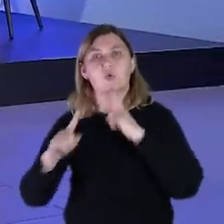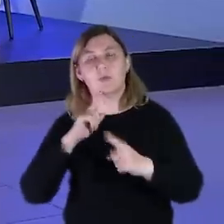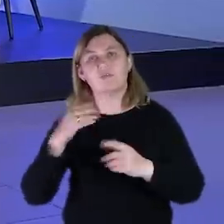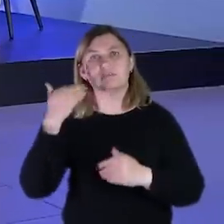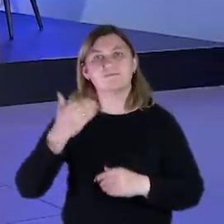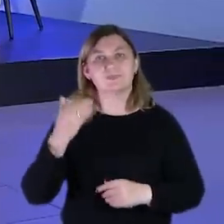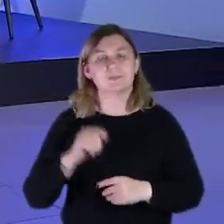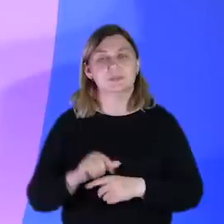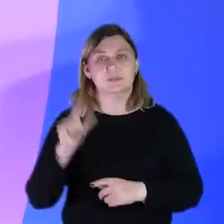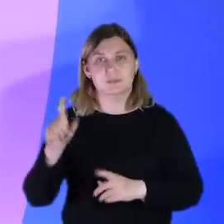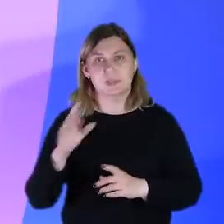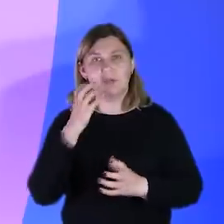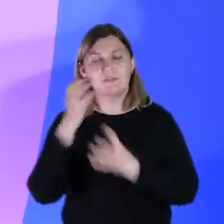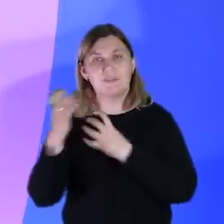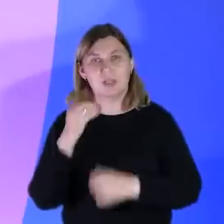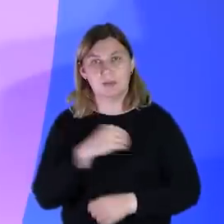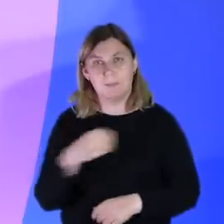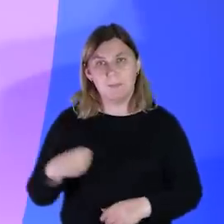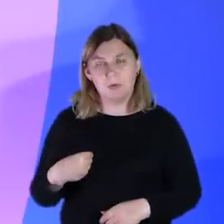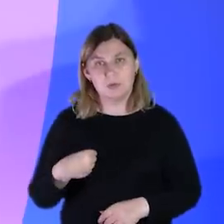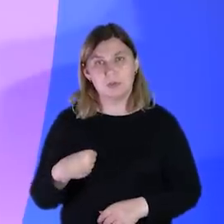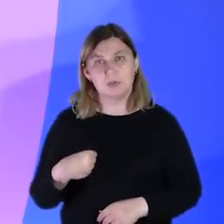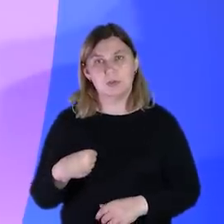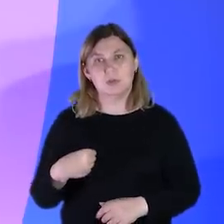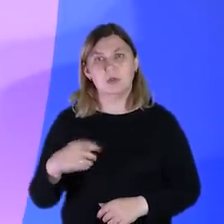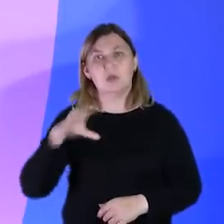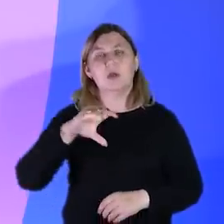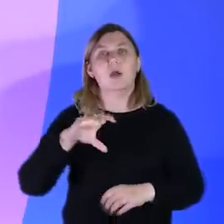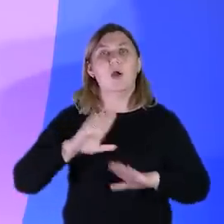że wywiad polski Korpusu Ochrony Pogranicza żeby